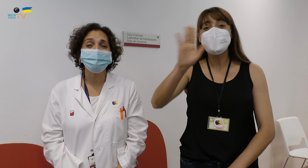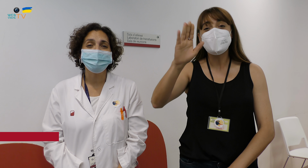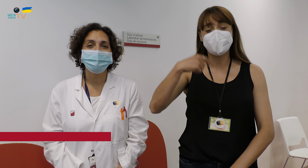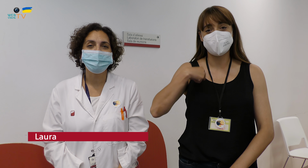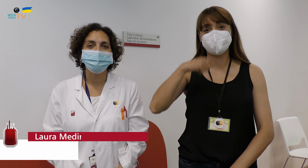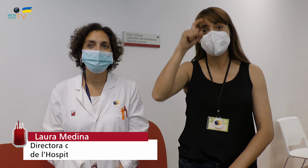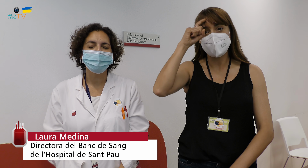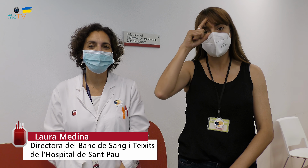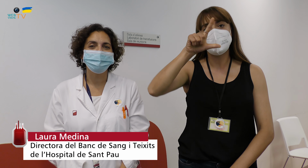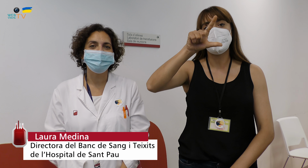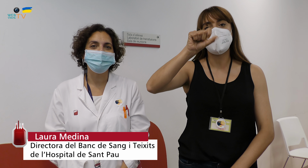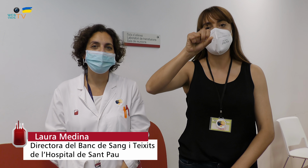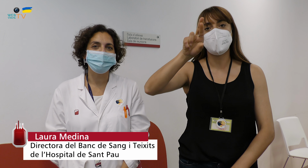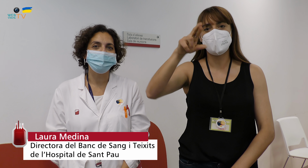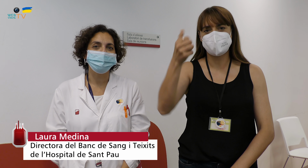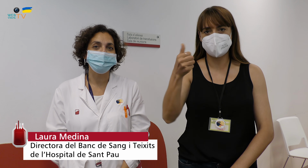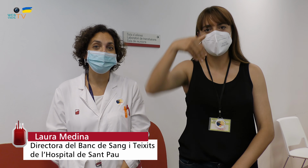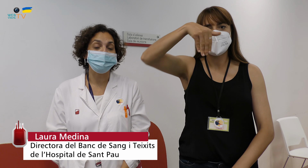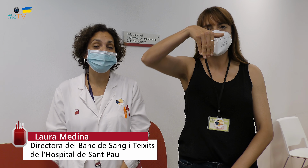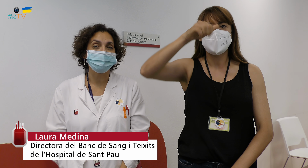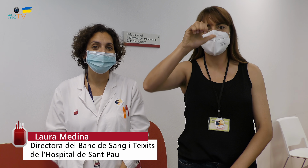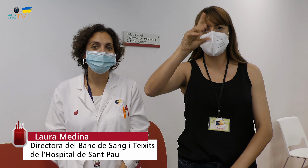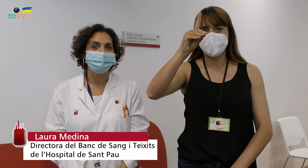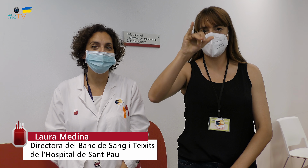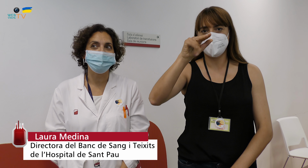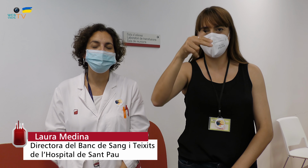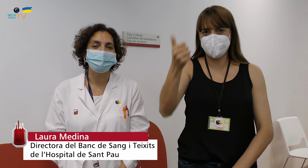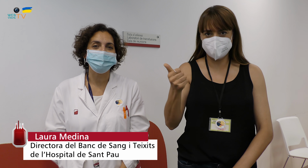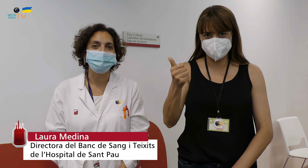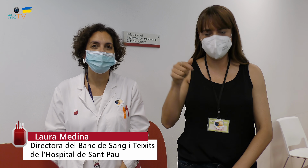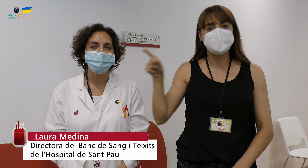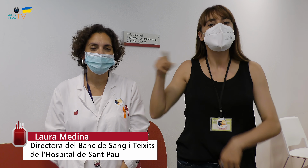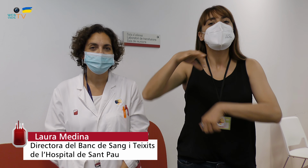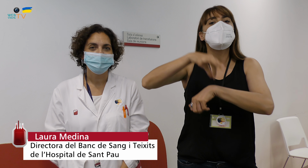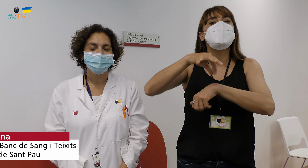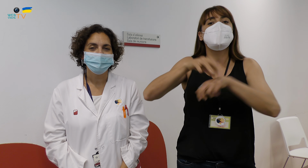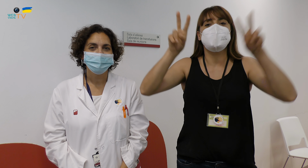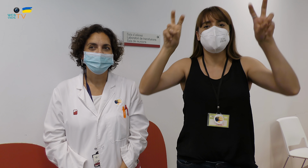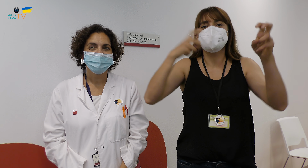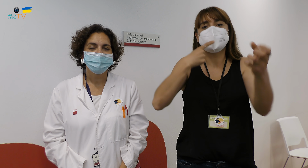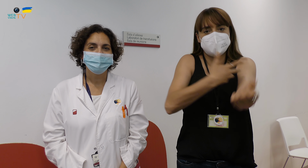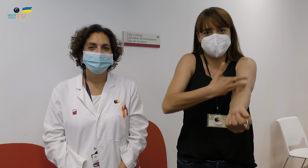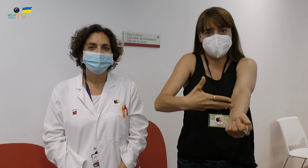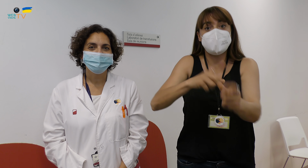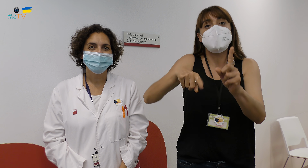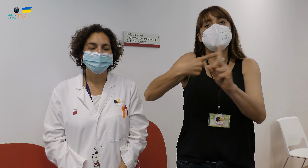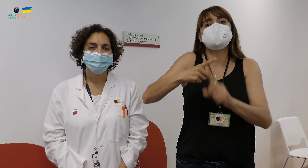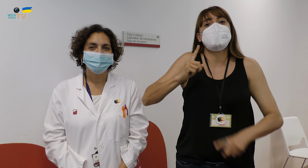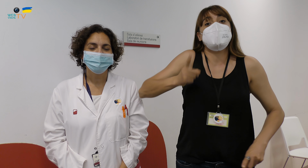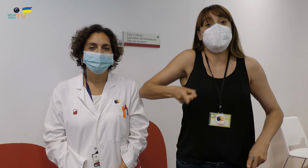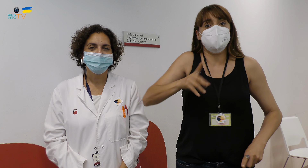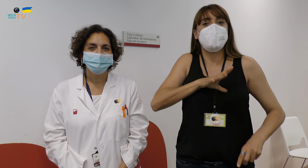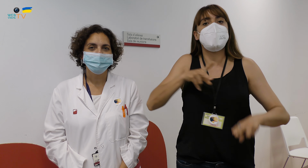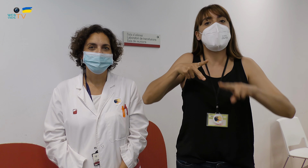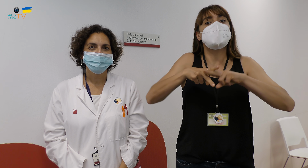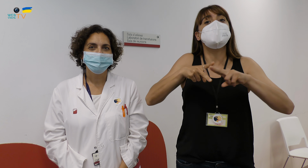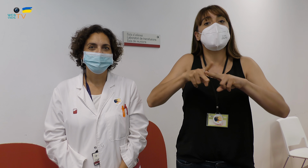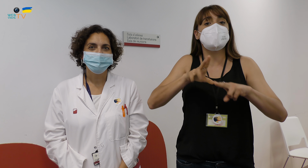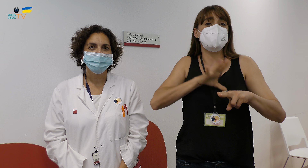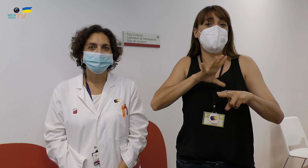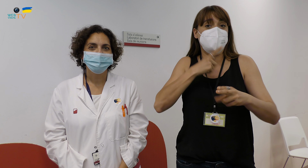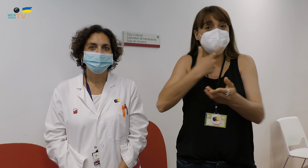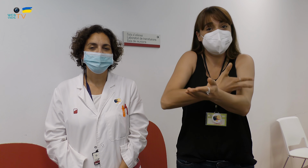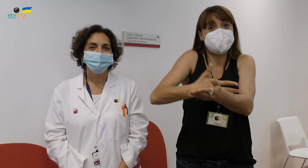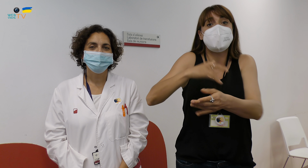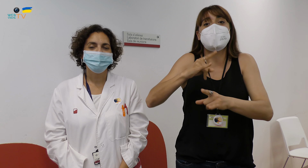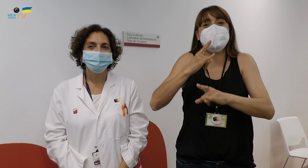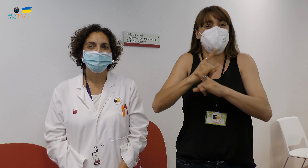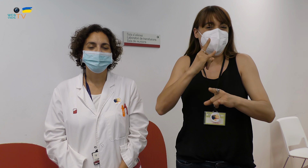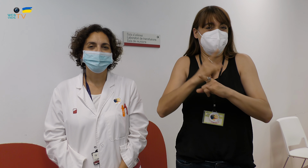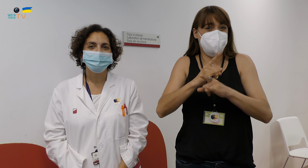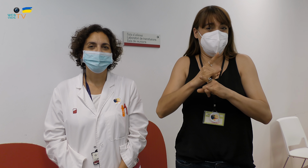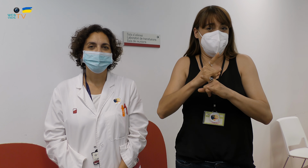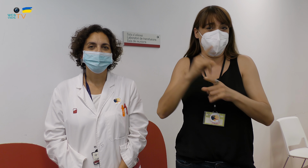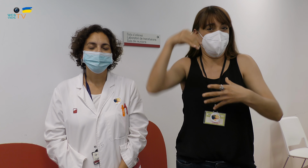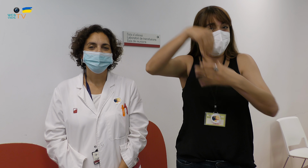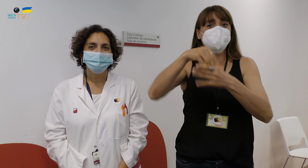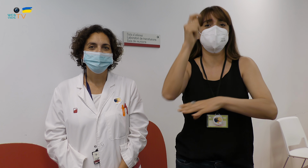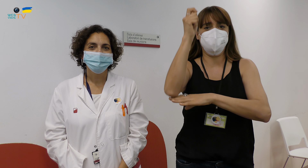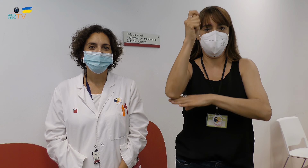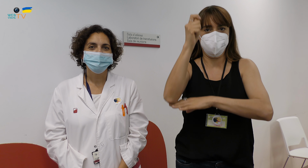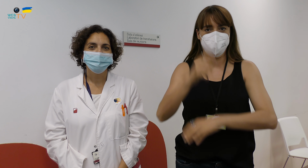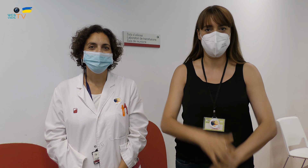Hola, soc Laura Medina. Soc hematòloga i directora del Banc de Sang i Teixits de l’Hospital Sant Pau.